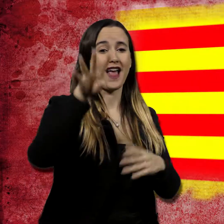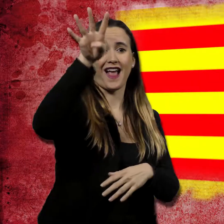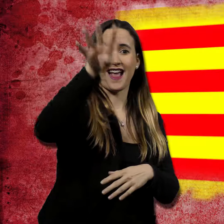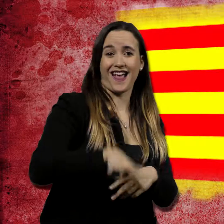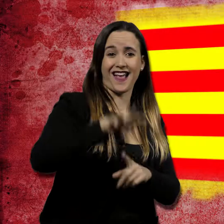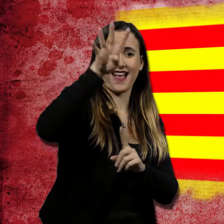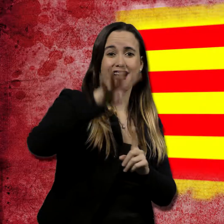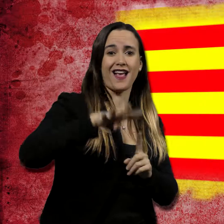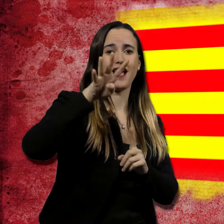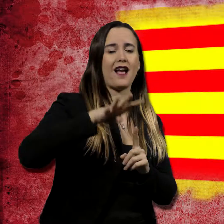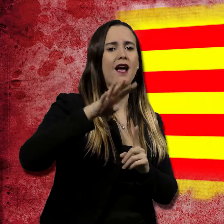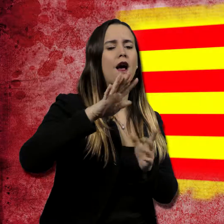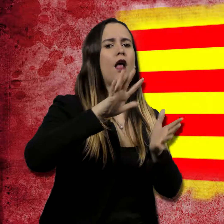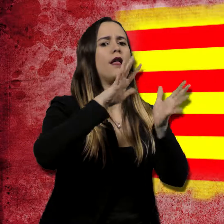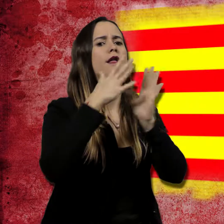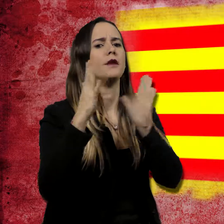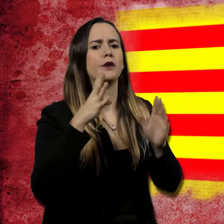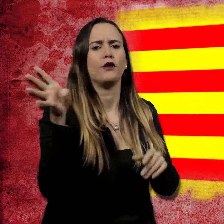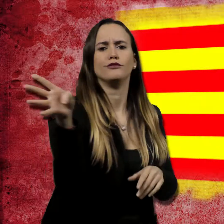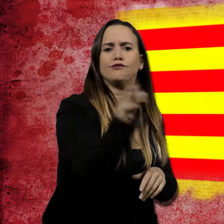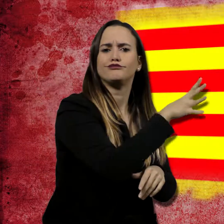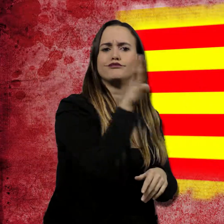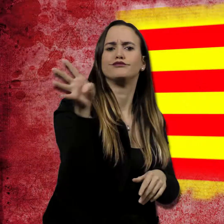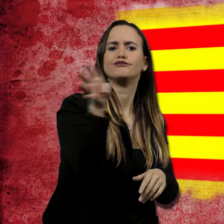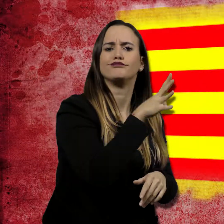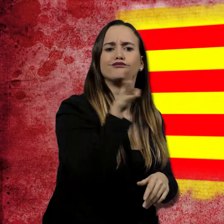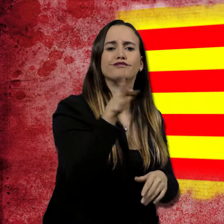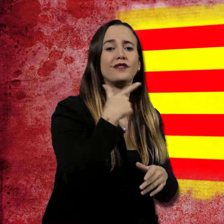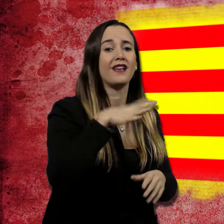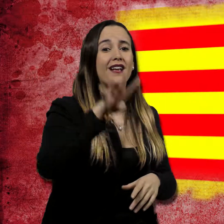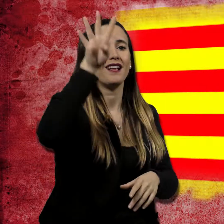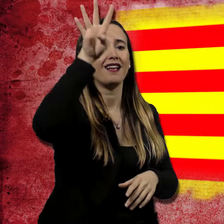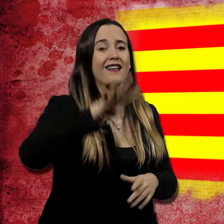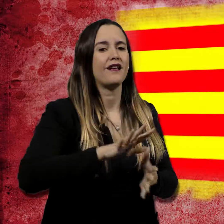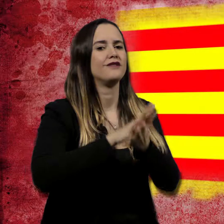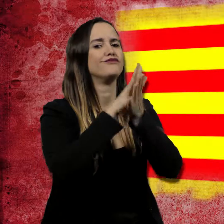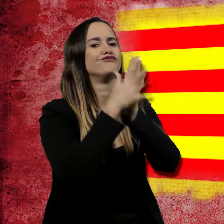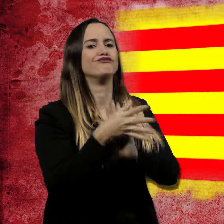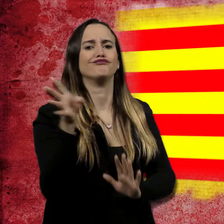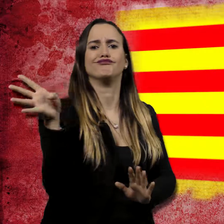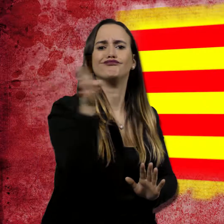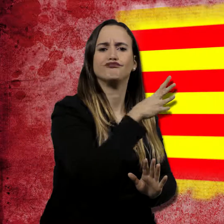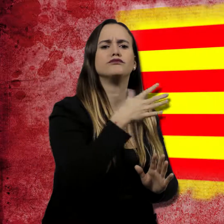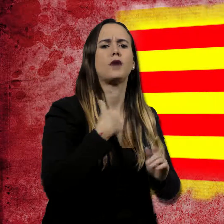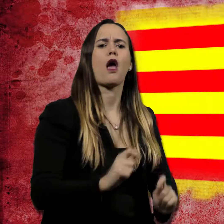i, si bé en algunes èpoques les línies es van dibuixar horitzontalment, es va acabar imposant la disposició vertical,